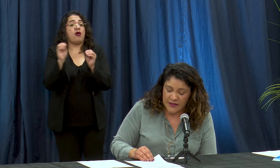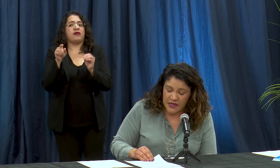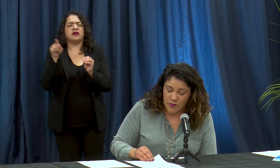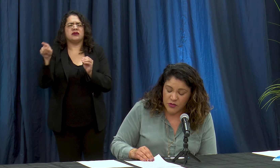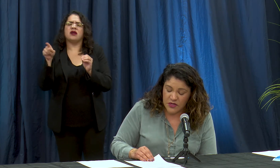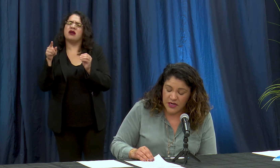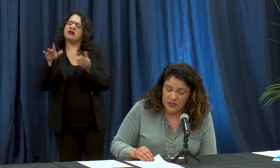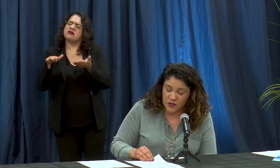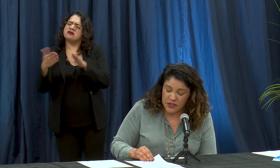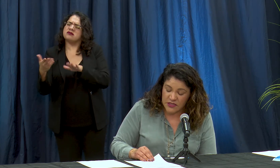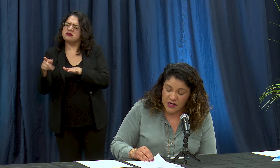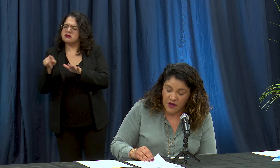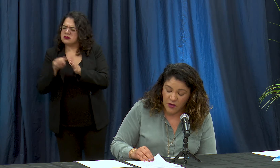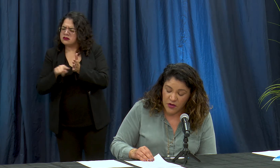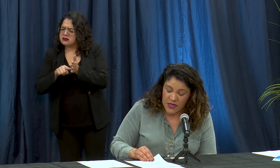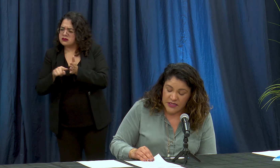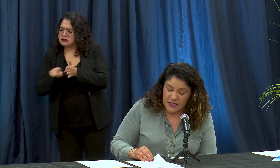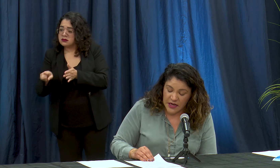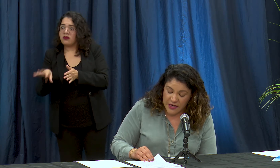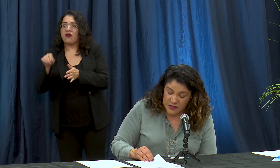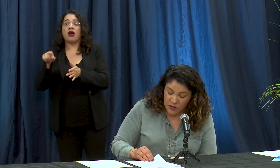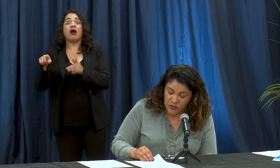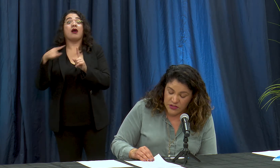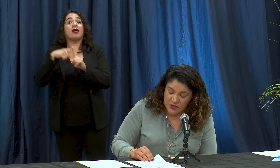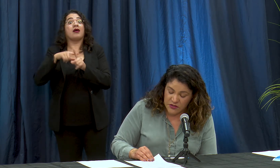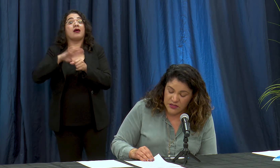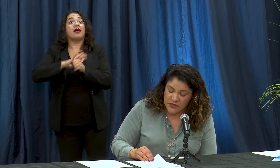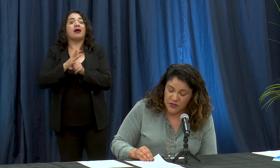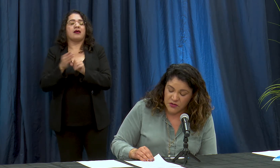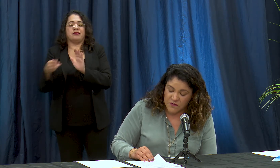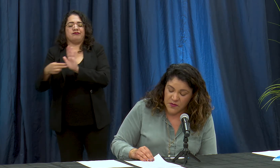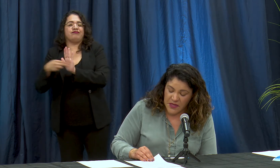que tenemos relaciones de trabajo sir Kaunas con los centros detention FM area